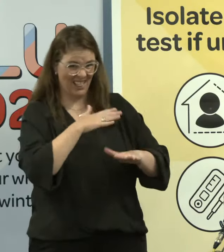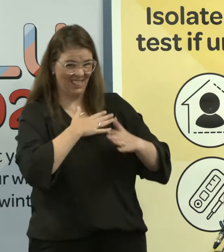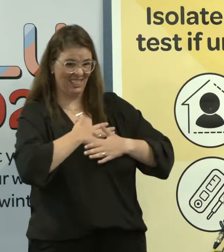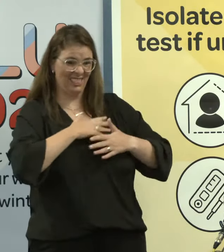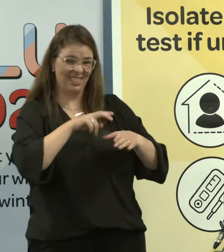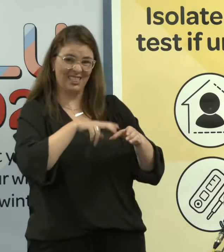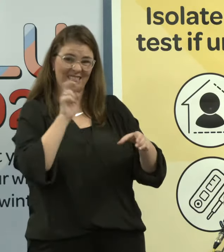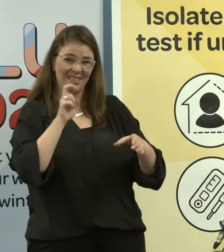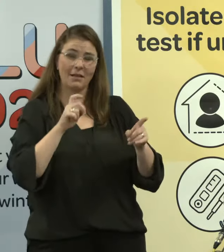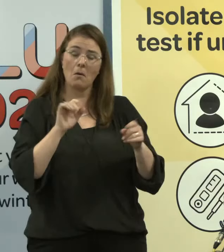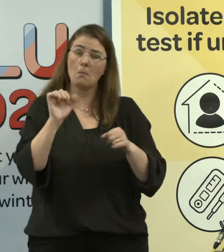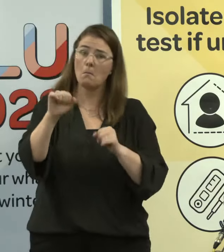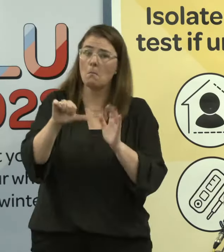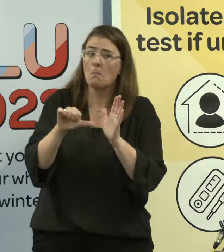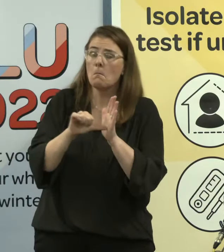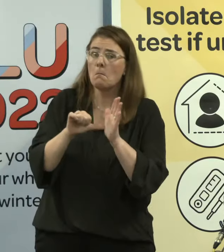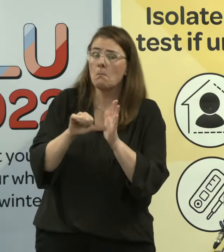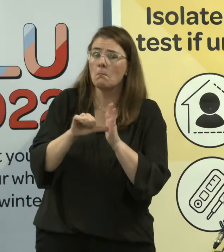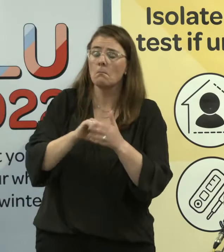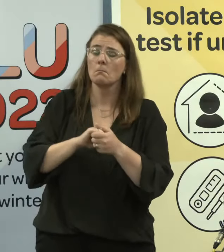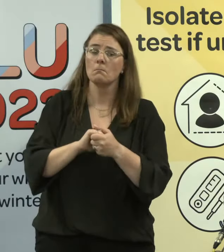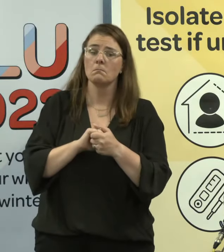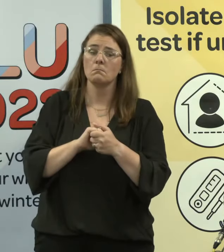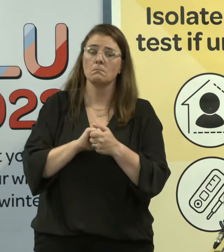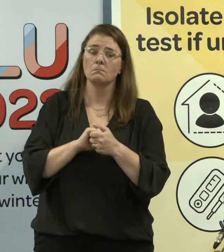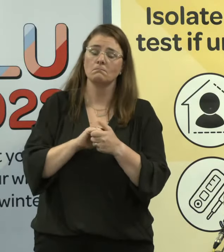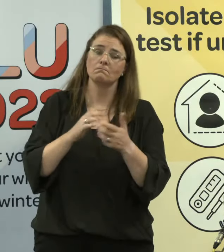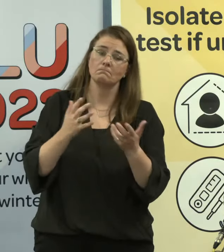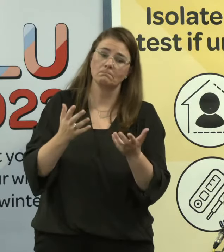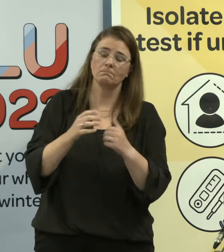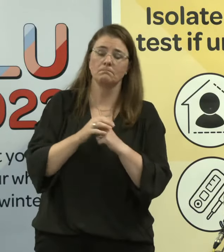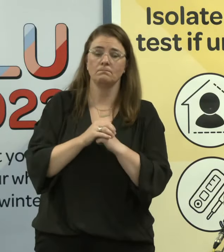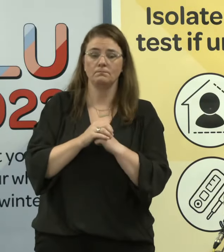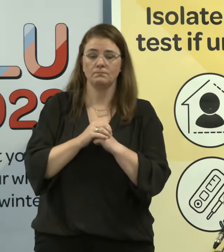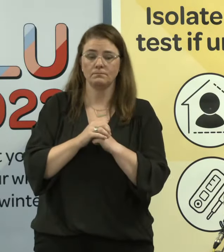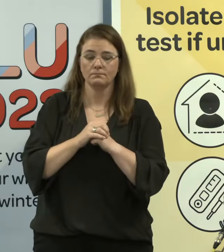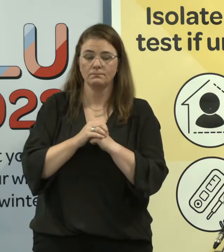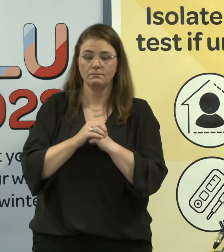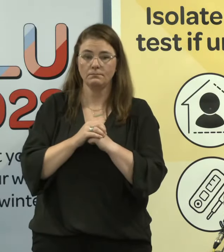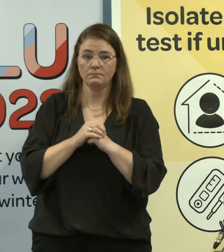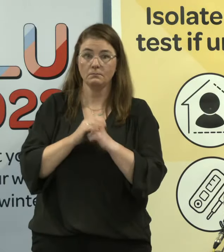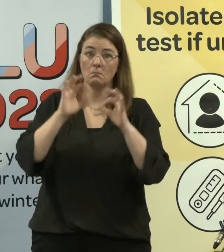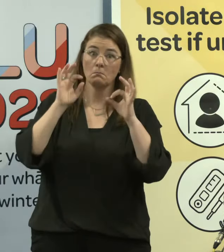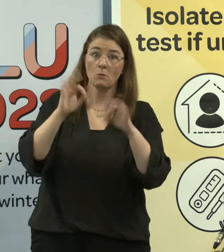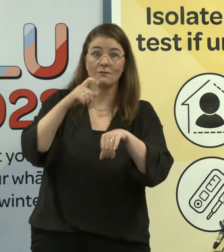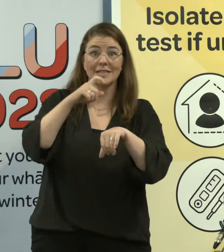He uaua ki te waiho i te mahi inaianei, me te paraharaha -- ka